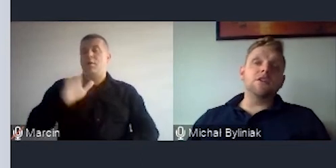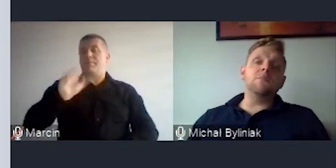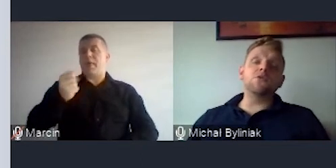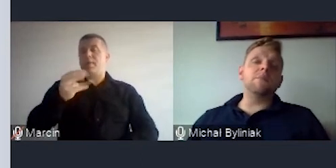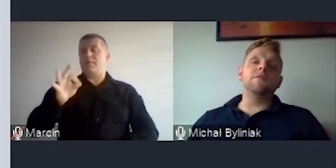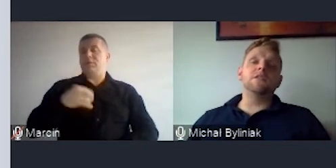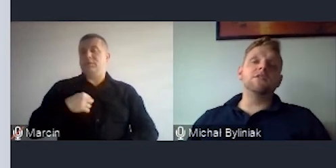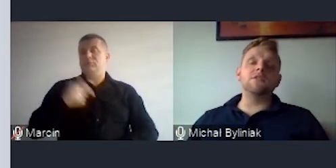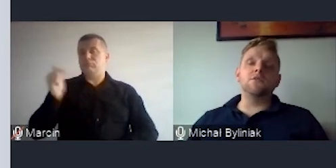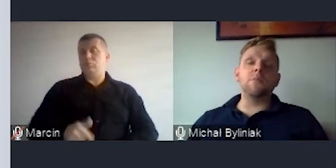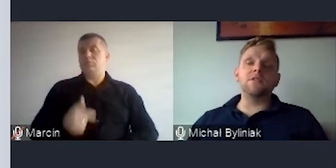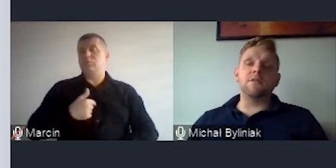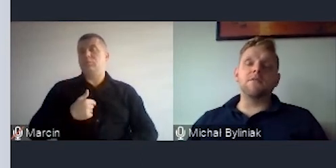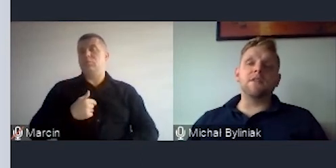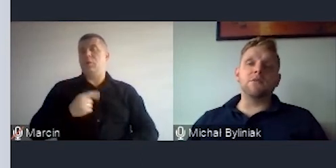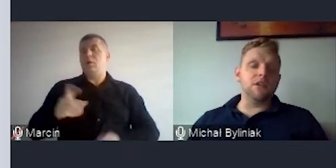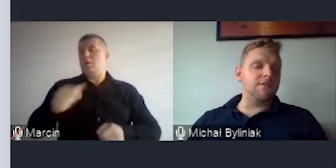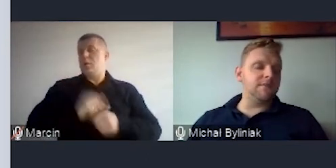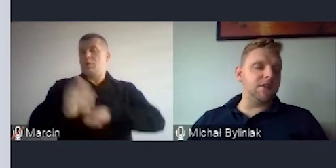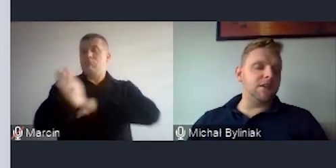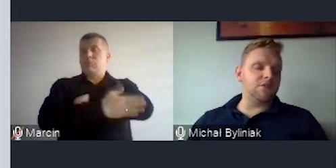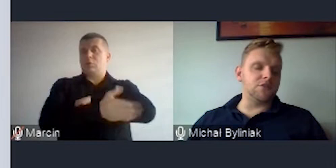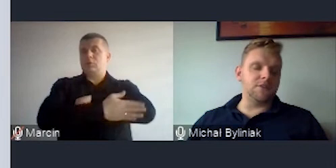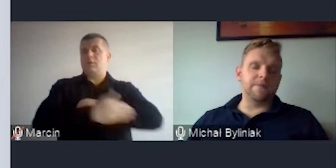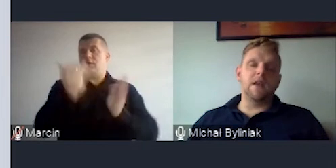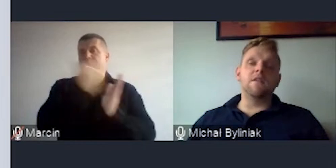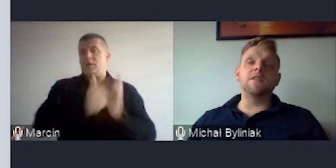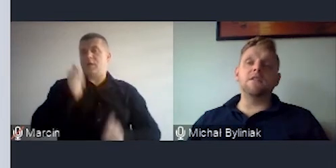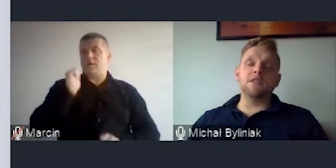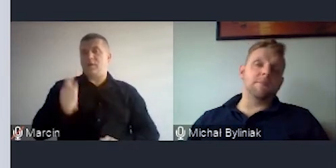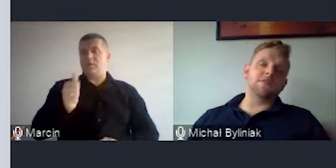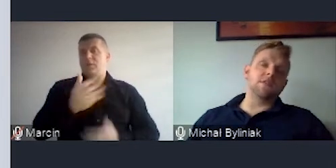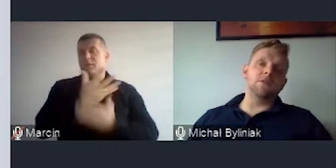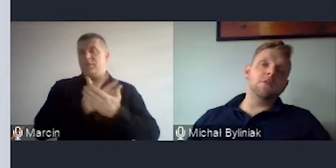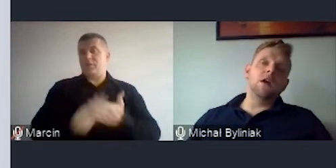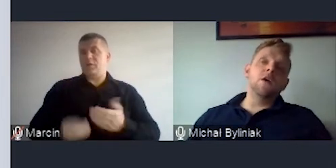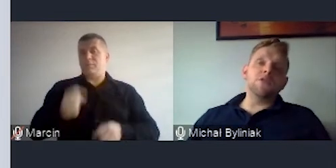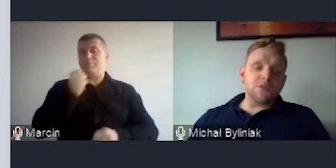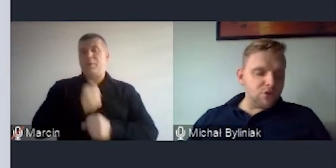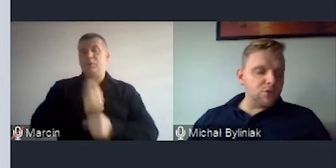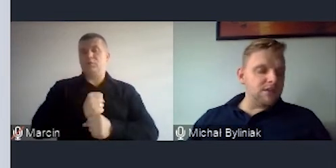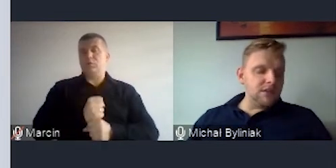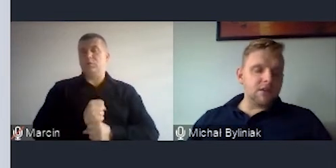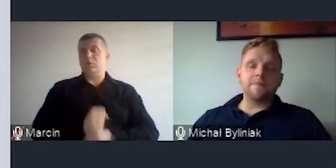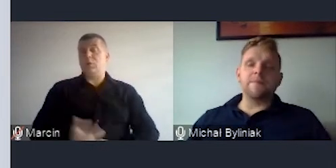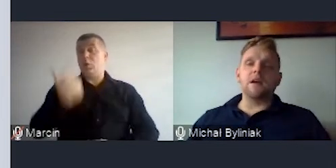Czyli można powiedzieć, że są to podstawowe warunki kwalifikowalności wynagrodzenia personelu, przy czym drugi z nich,